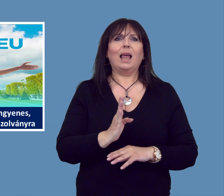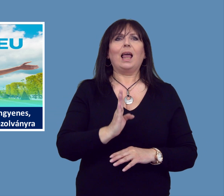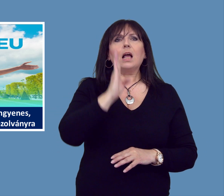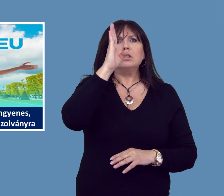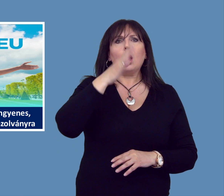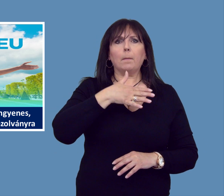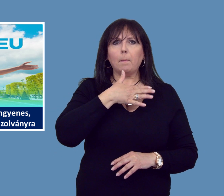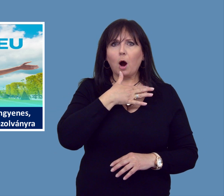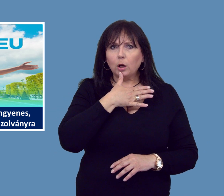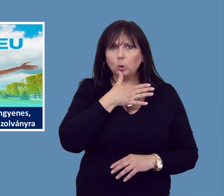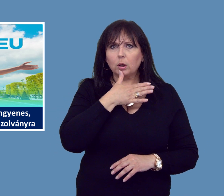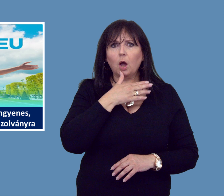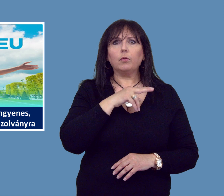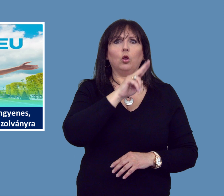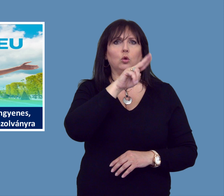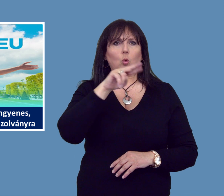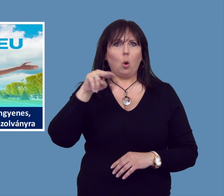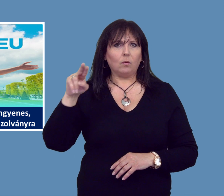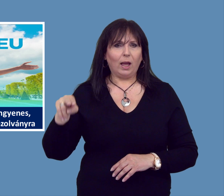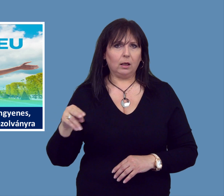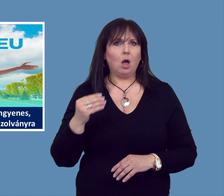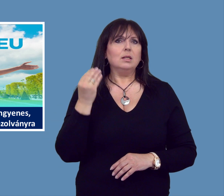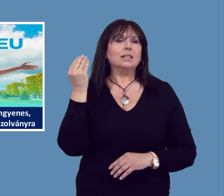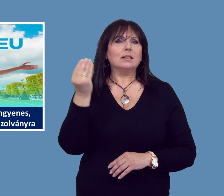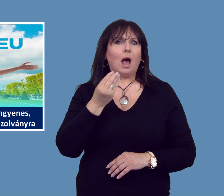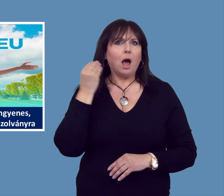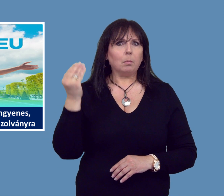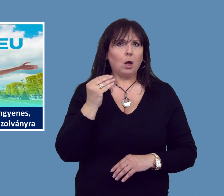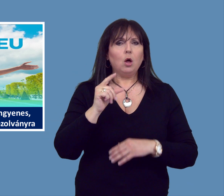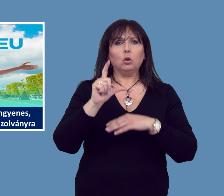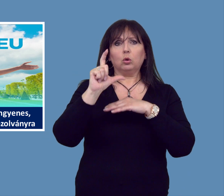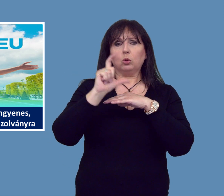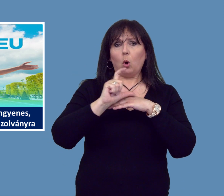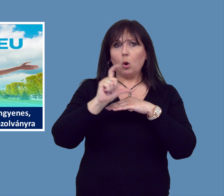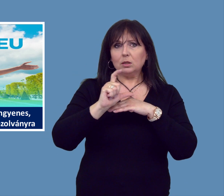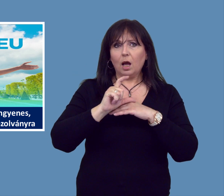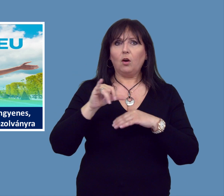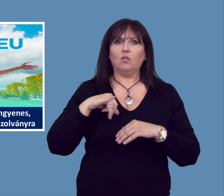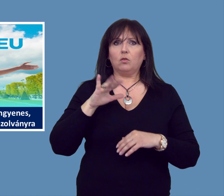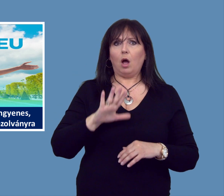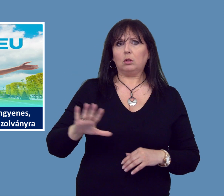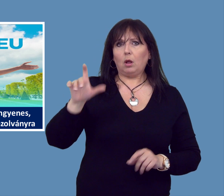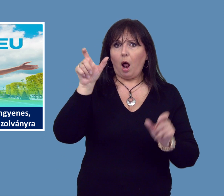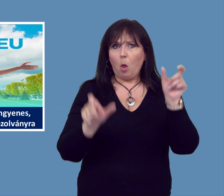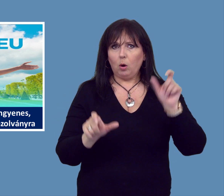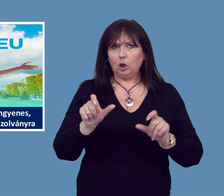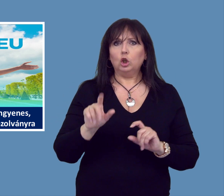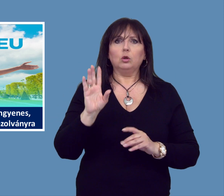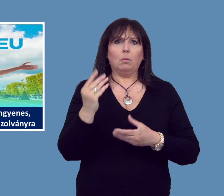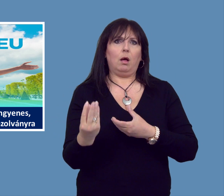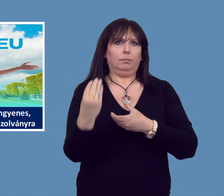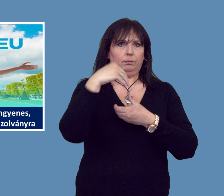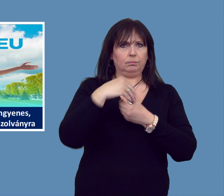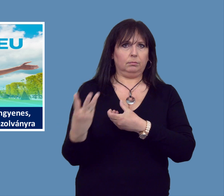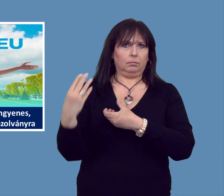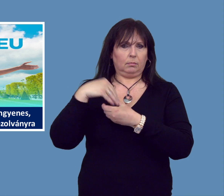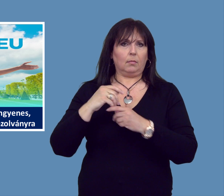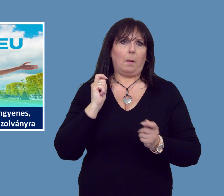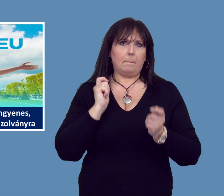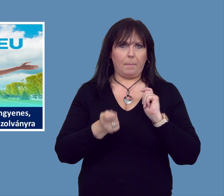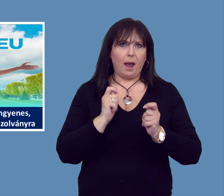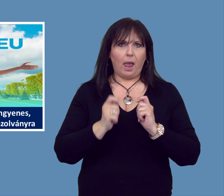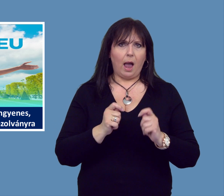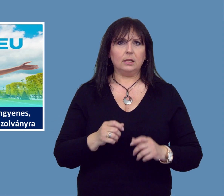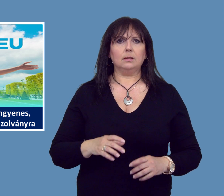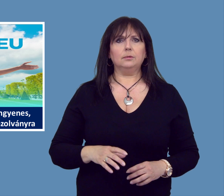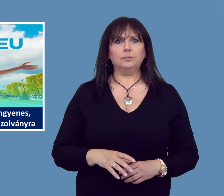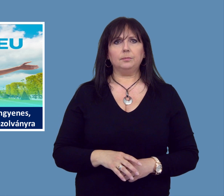Észak-Macedóniából, Norvégiából, Szerbiából és Törökországból származó fiatalok is jelentkezhetnek.